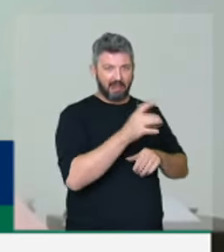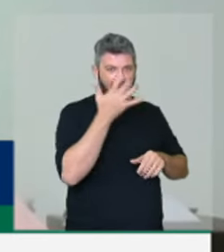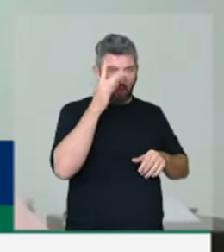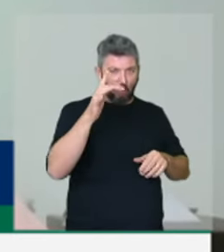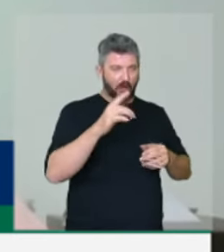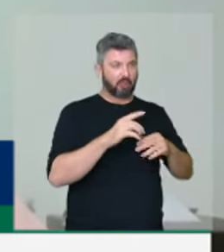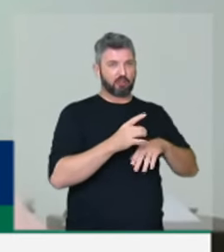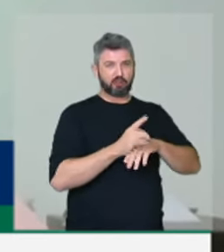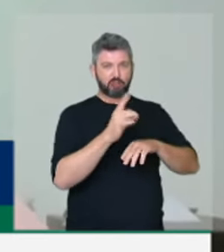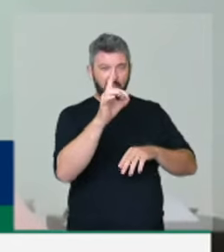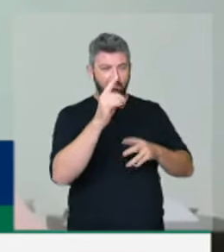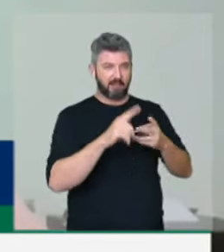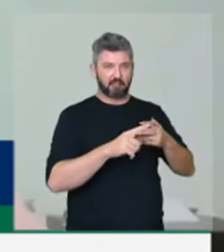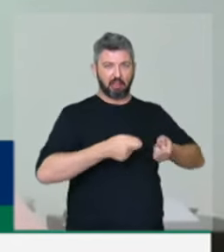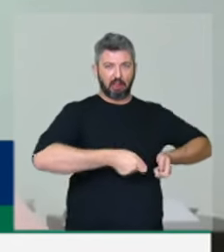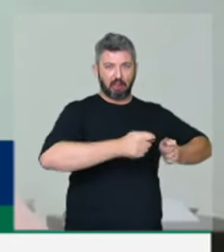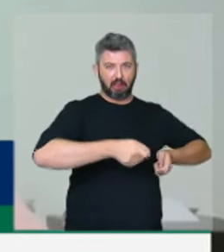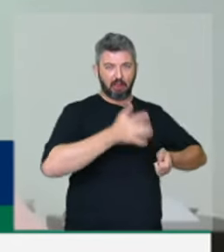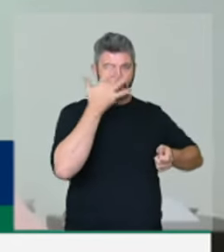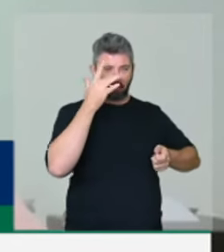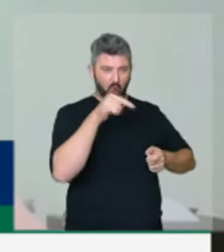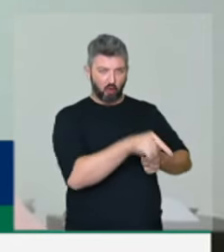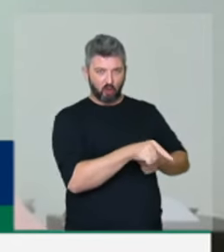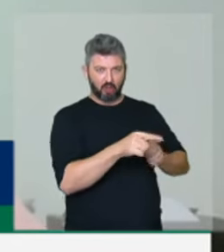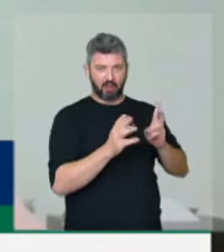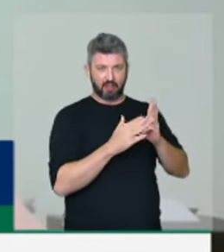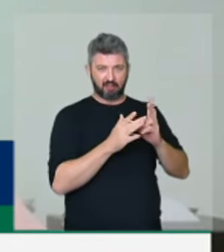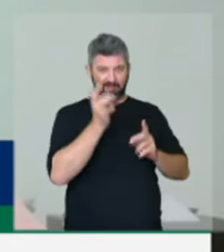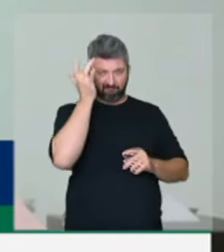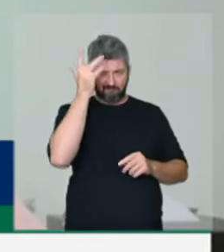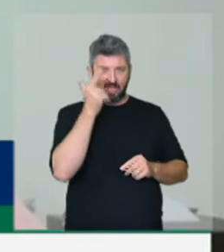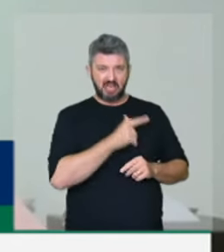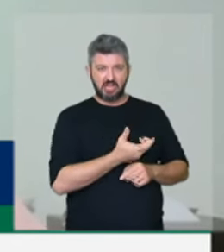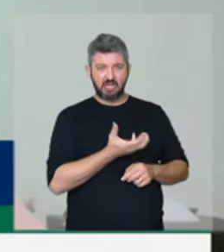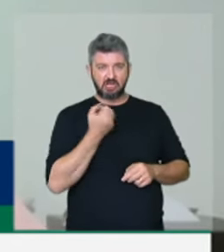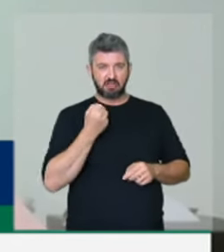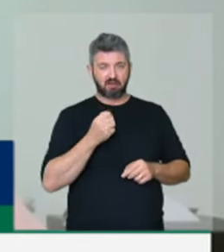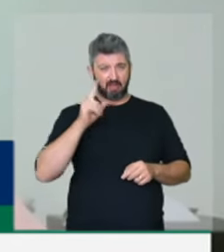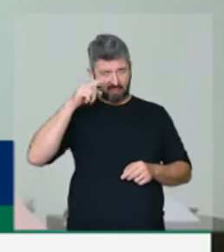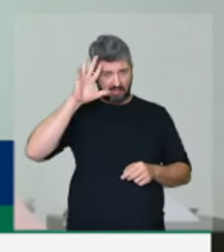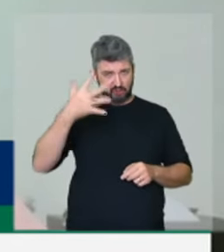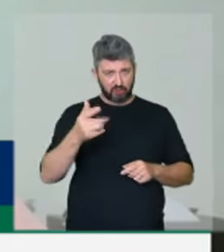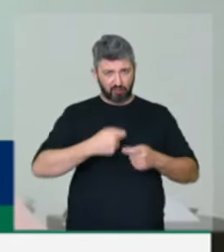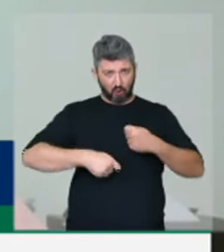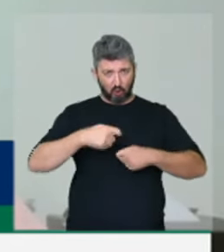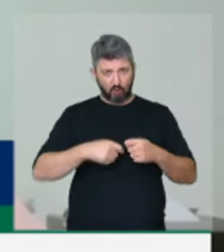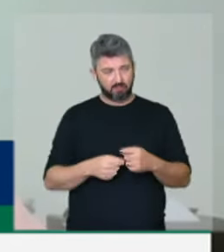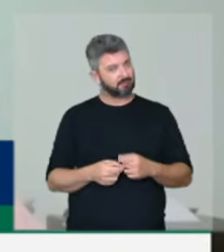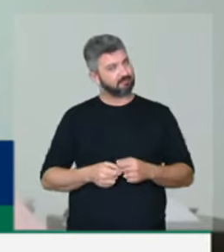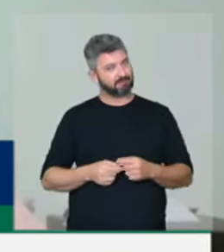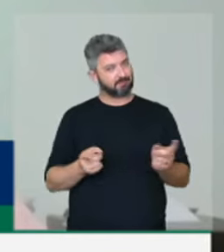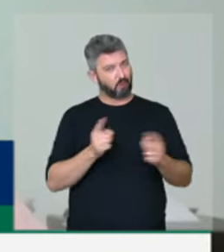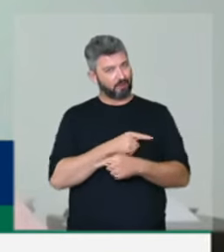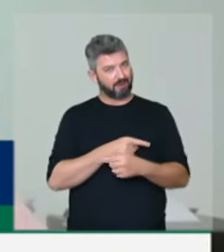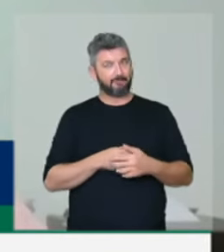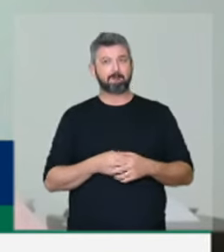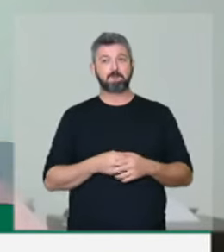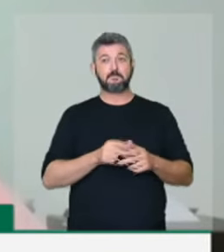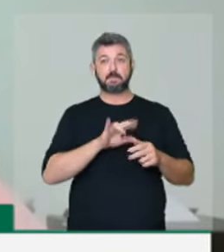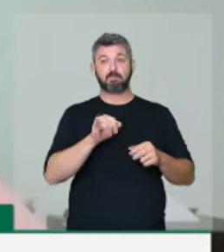QUE VÃO GANHAR FÁCIL, QUE ACHA QUE VAI SER A SOLUÇÃO PARA A ECONOMIA, MAS PELO CONTRÁRIO, VAI DEVASTAR VIDA, E O QUE A GENTE VAI QUERER VER É CONSTRUIR UM PAÍS